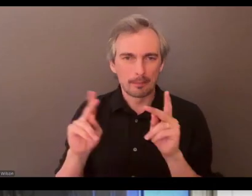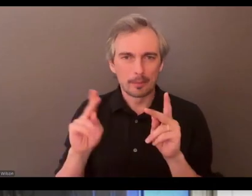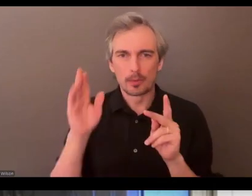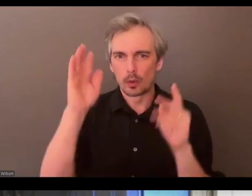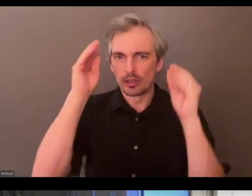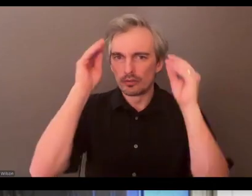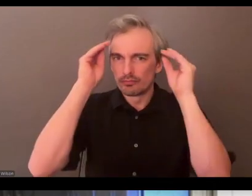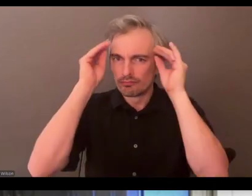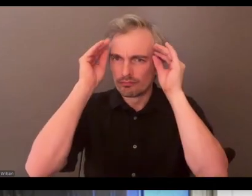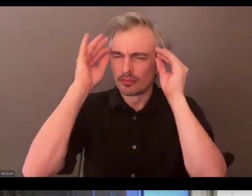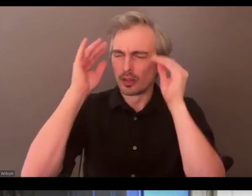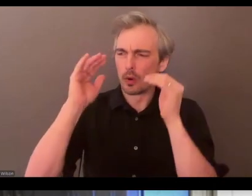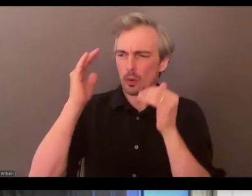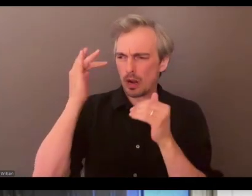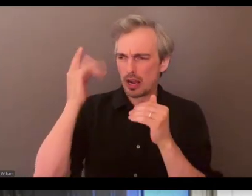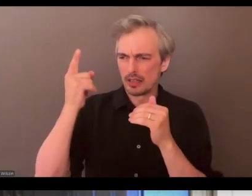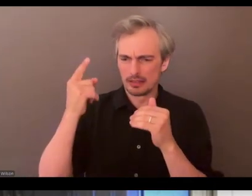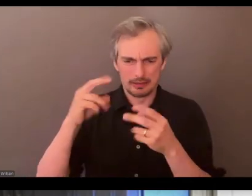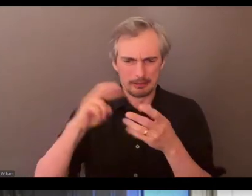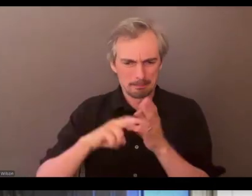デ ータを公開する前に、自問してみてください。